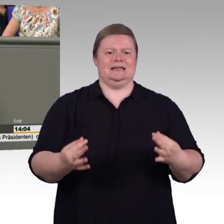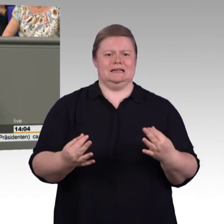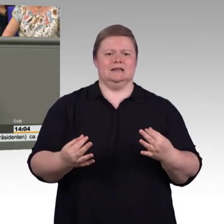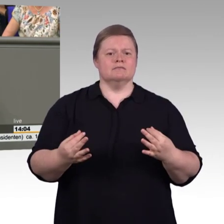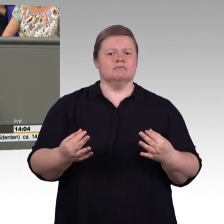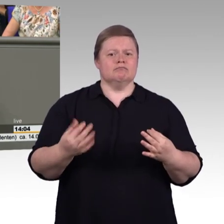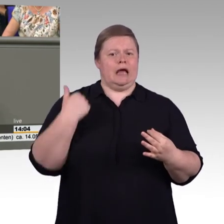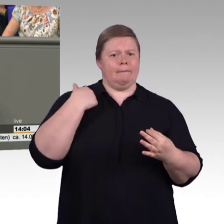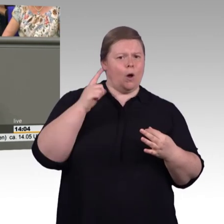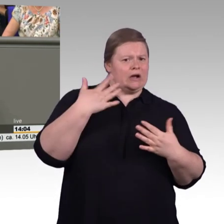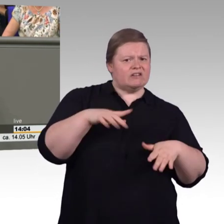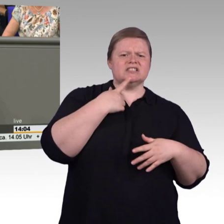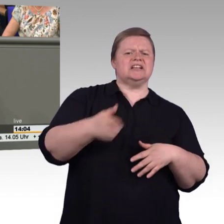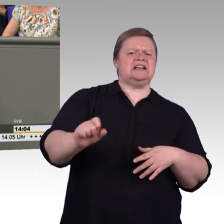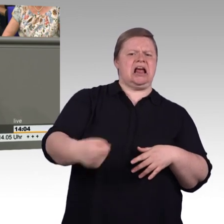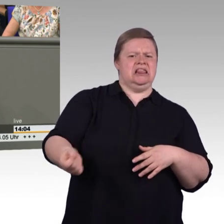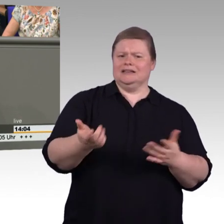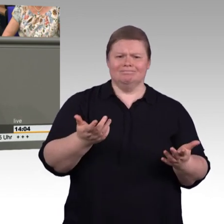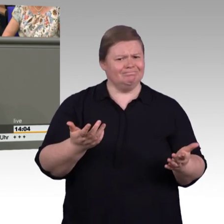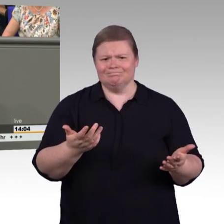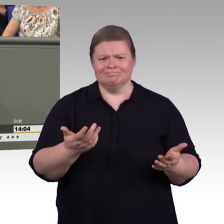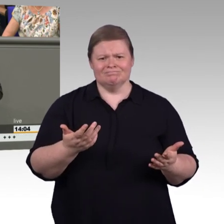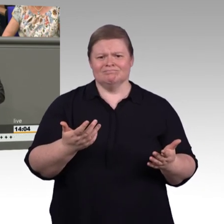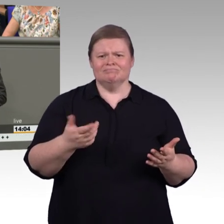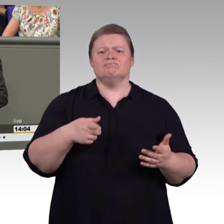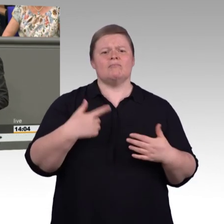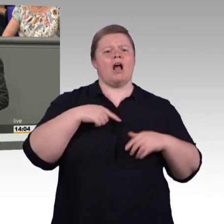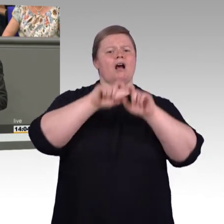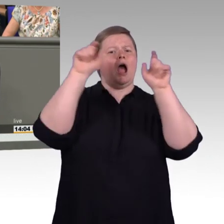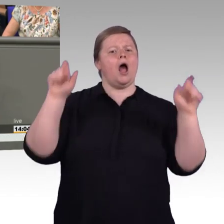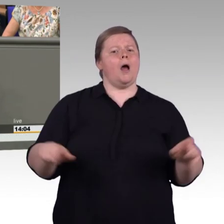Und gleichwohl (Beifall) haben wir uns in der Koalition vorgenommen,